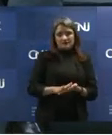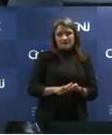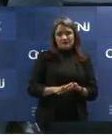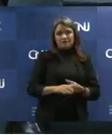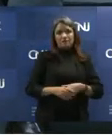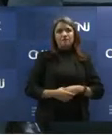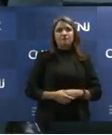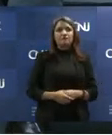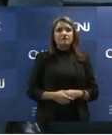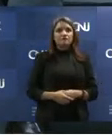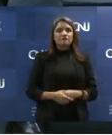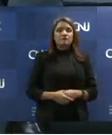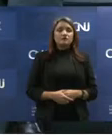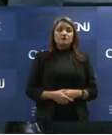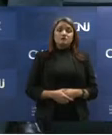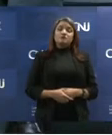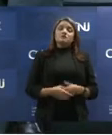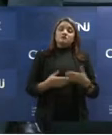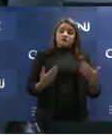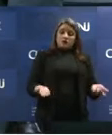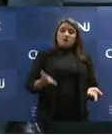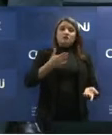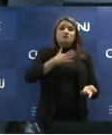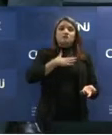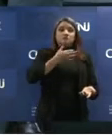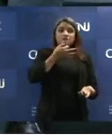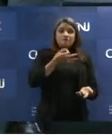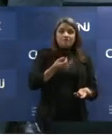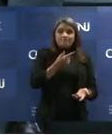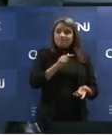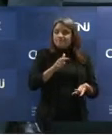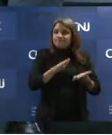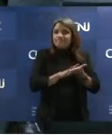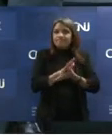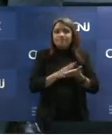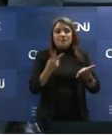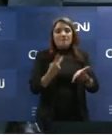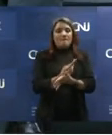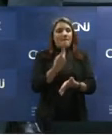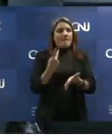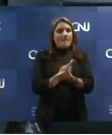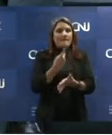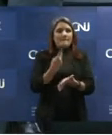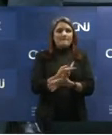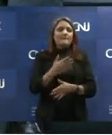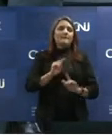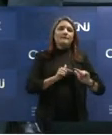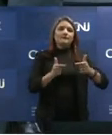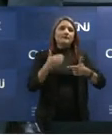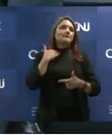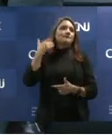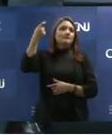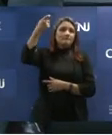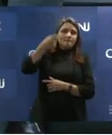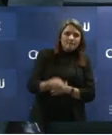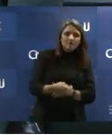A meu juízo, então, não há conduta no agir da juíza reclamada. Representativa de violação aos deveres esculpidos